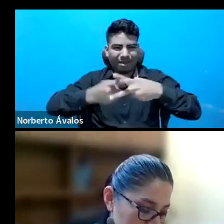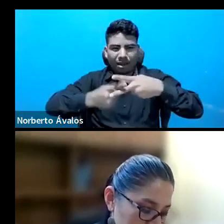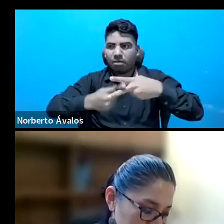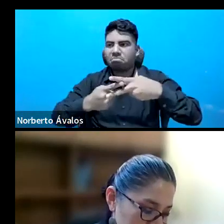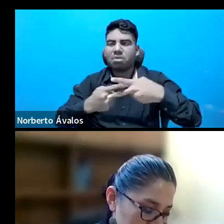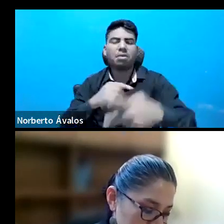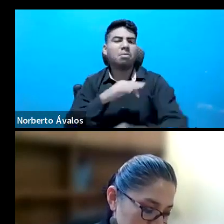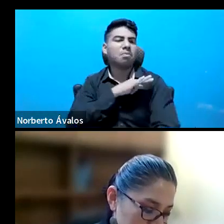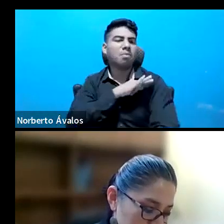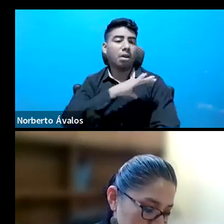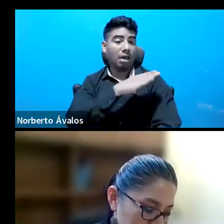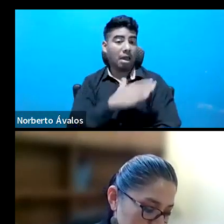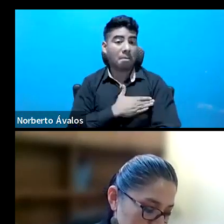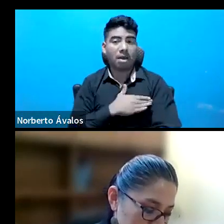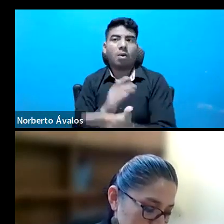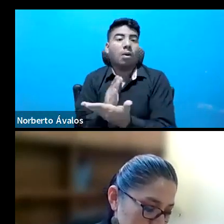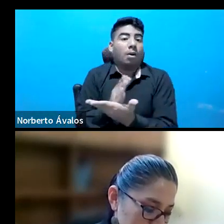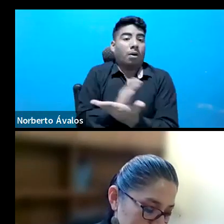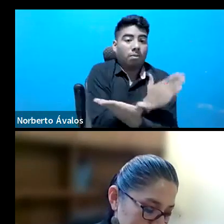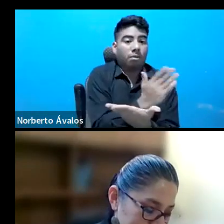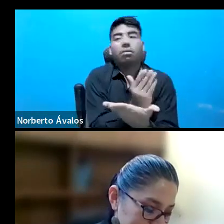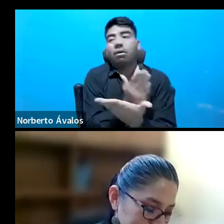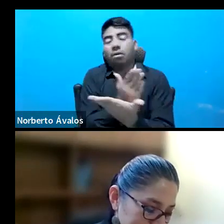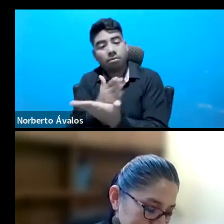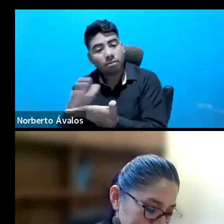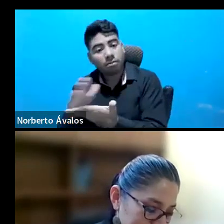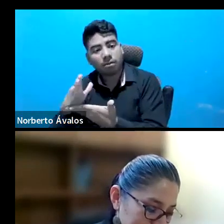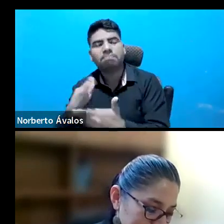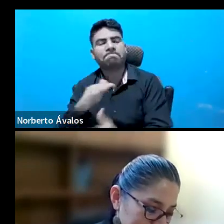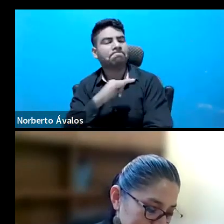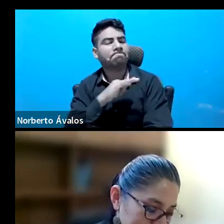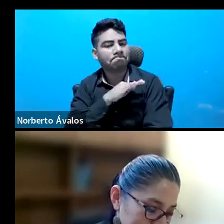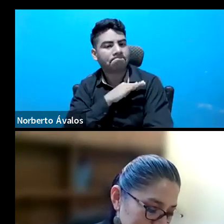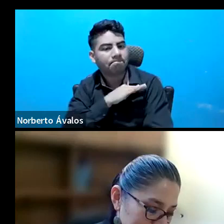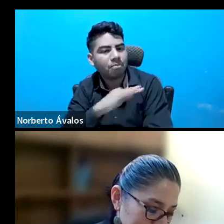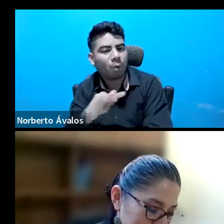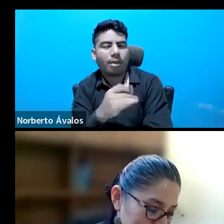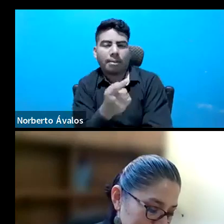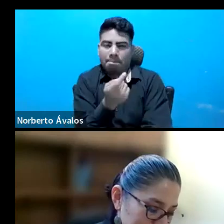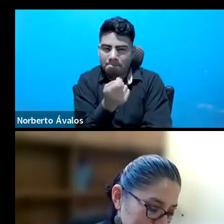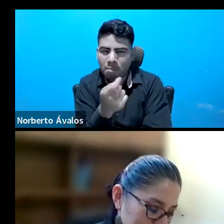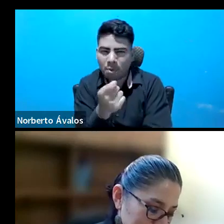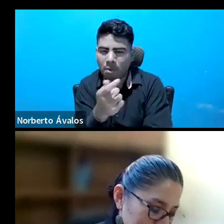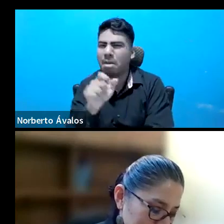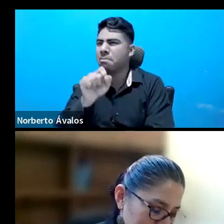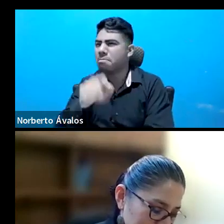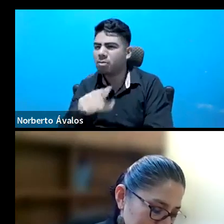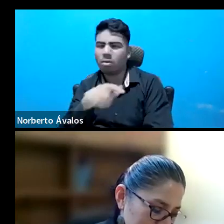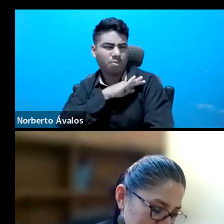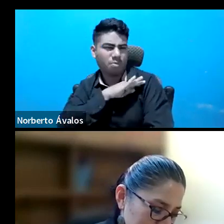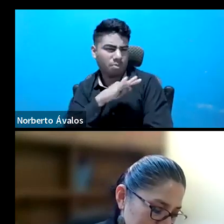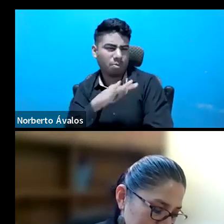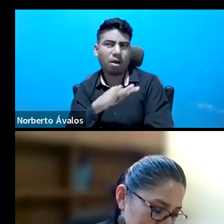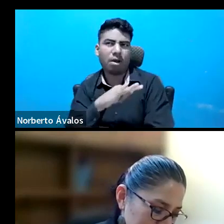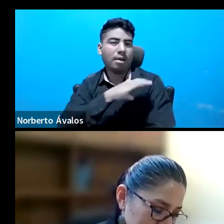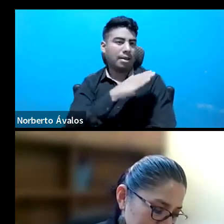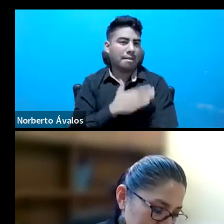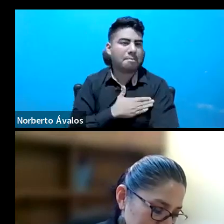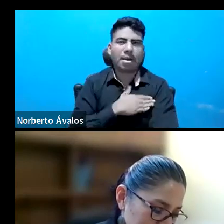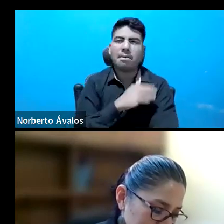Este puede n n prescindir un poco del español o a o español un poco poco. Muy tocas palabras del